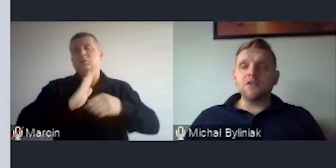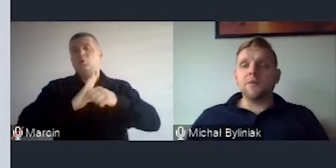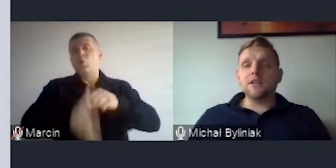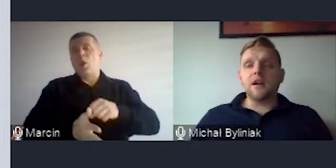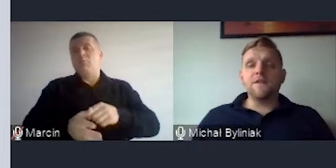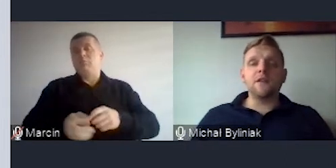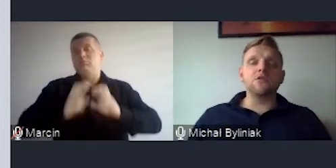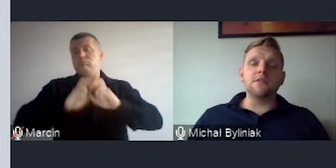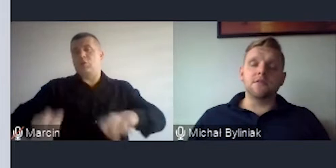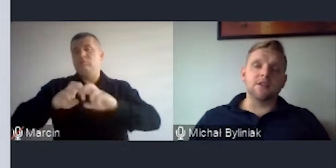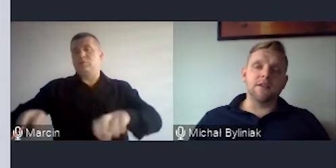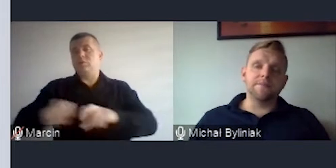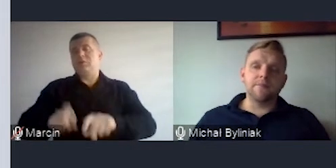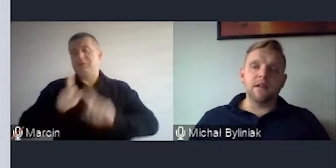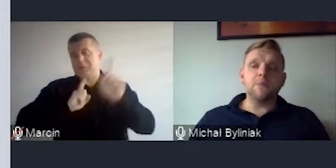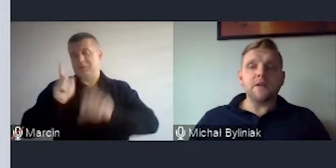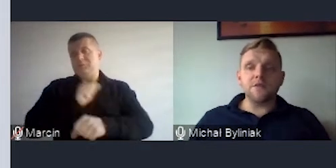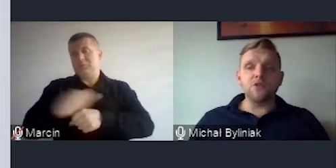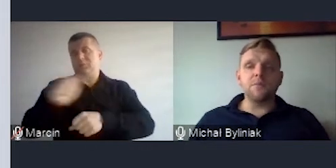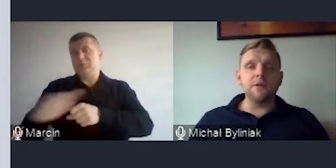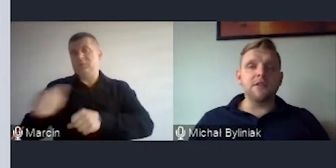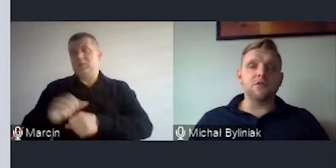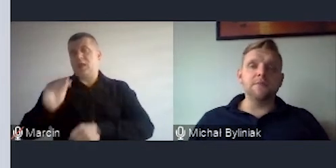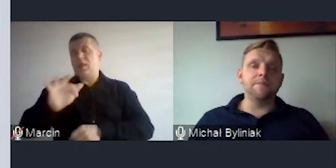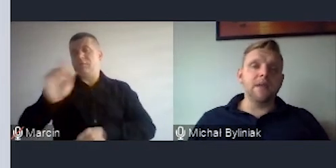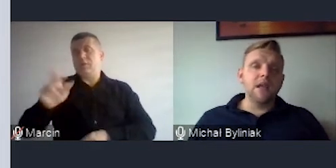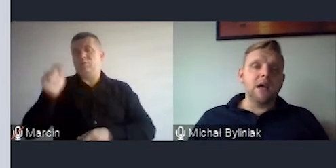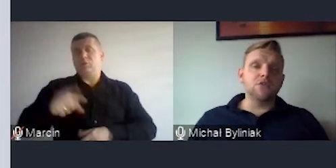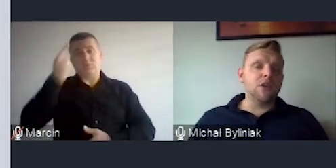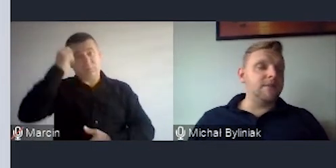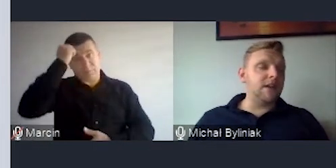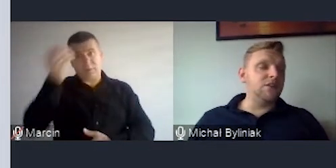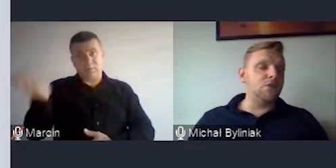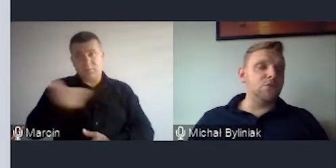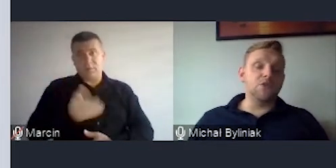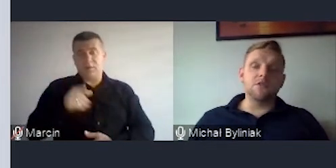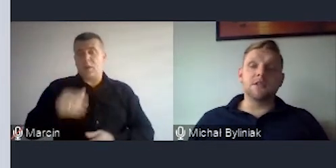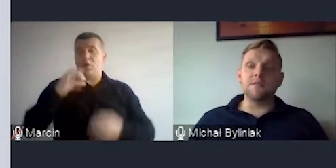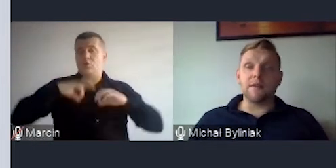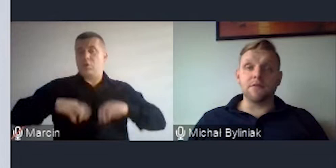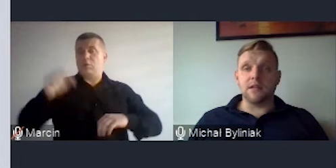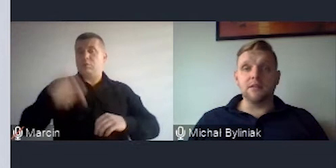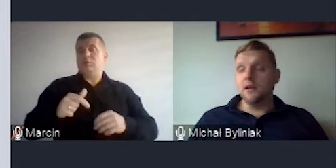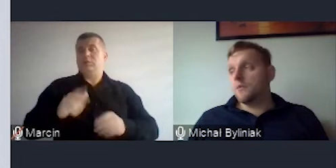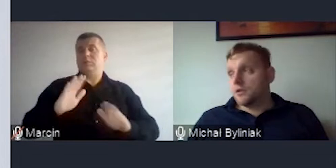To ię w projektach FRR często zdarza i Państwo musicie pamiętać o tym, że taki dochód musi zostać sprawozdany.